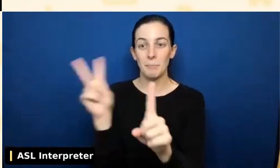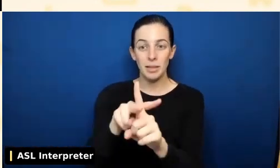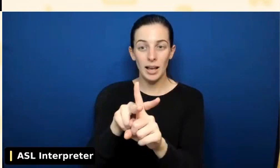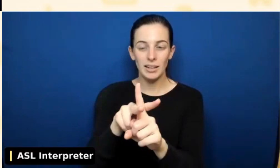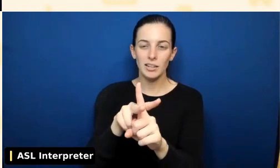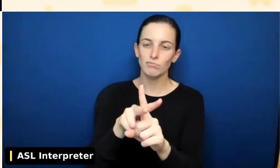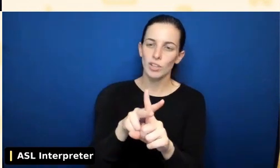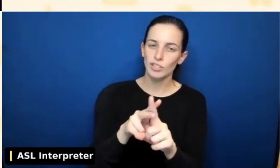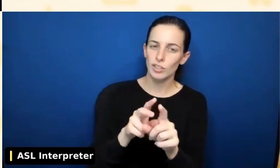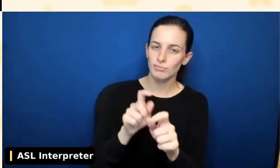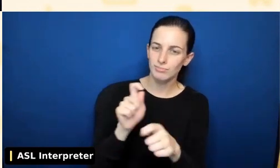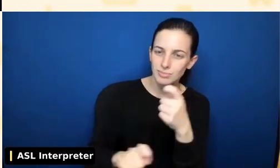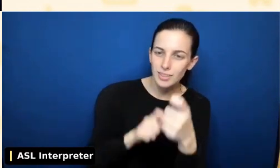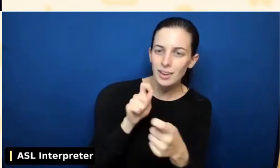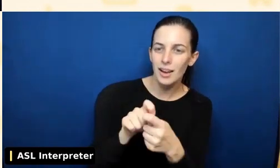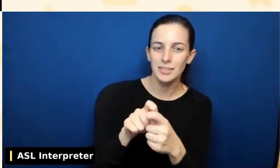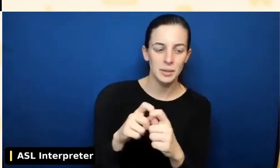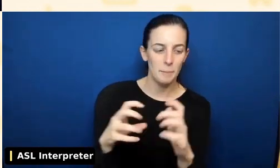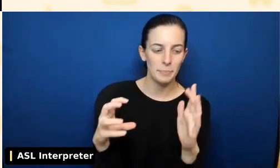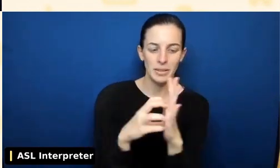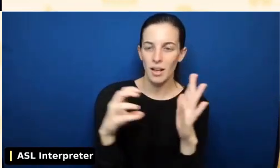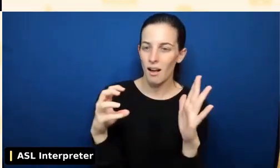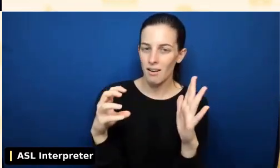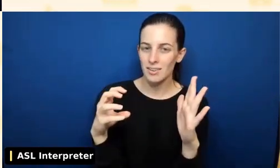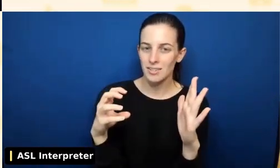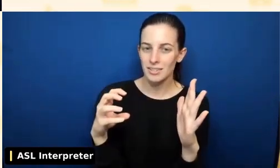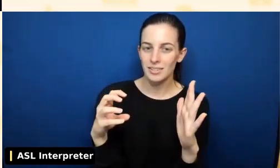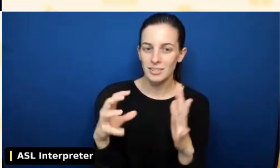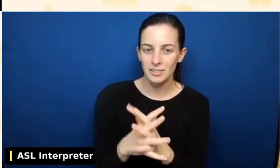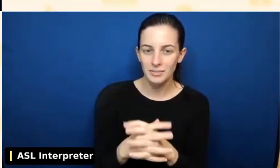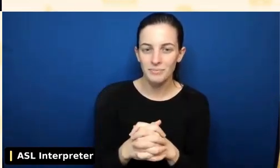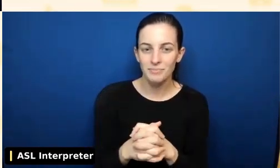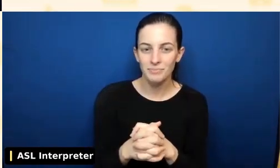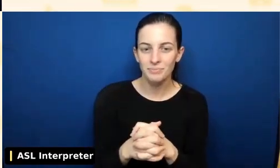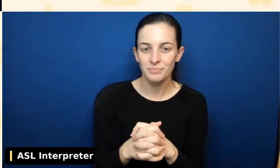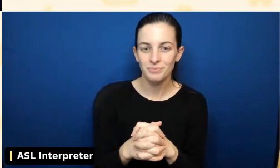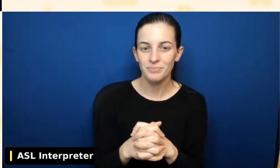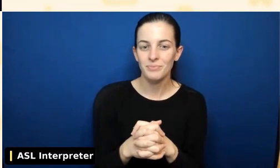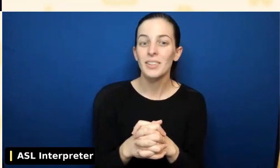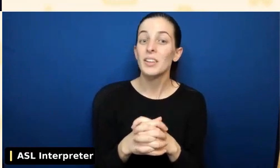Y salgamos de esto otra vez. Así que tenemos, sólo para revisar, algunos lugares donde codificamos cosas, ¿verdad?